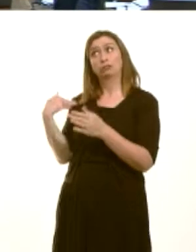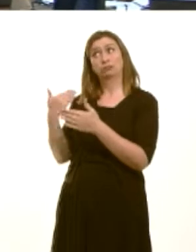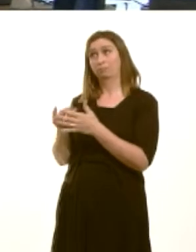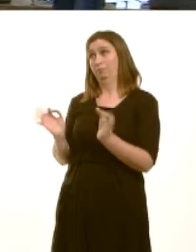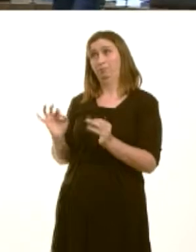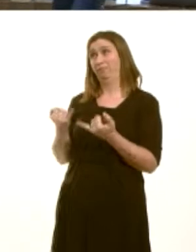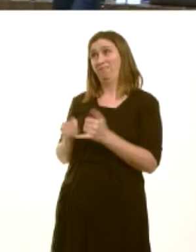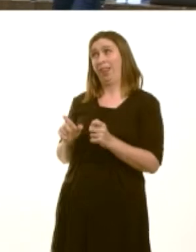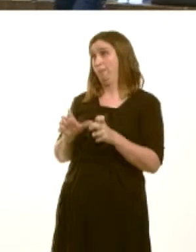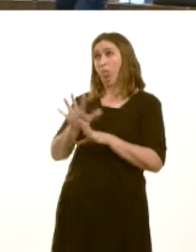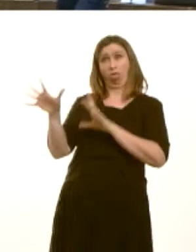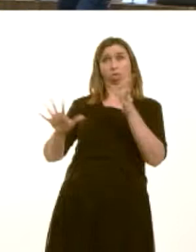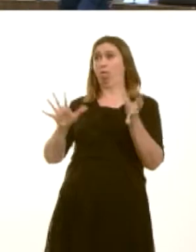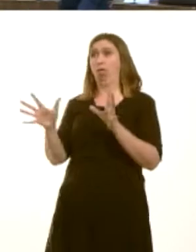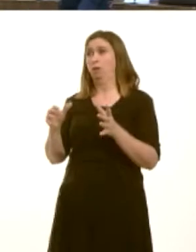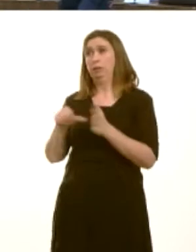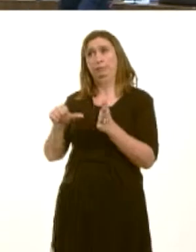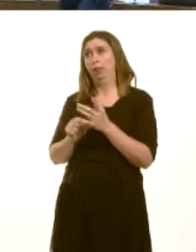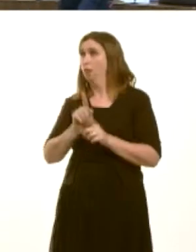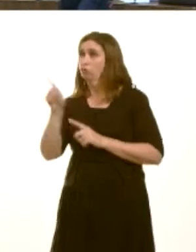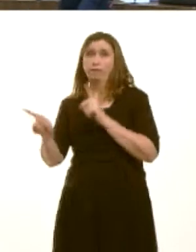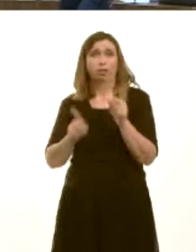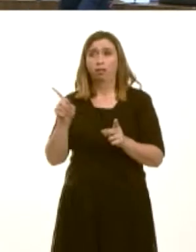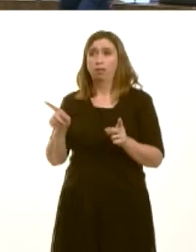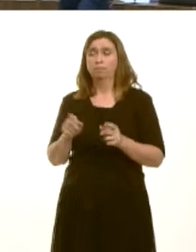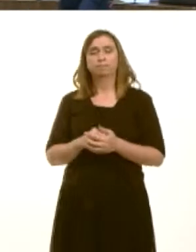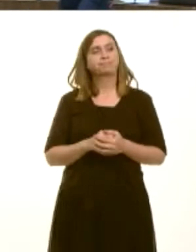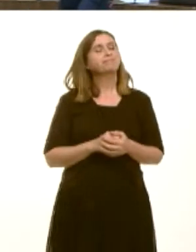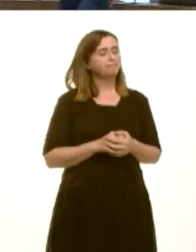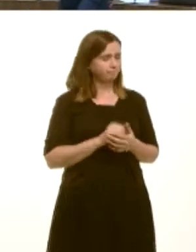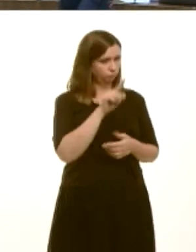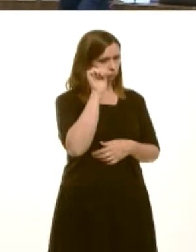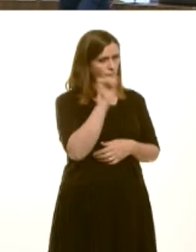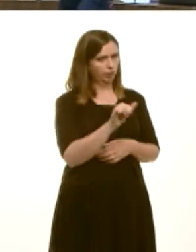‚ threnau, wel, na, roedd hynny wedi cael ei wneud gan Lywodraeth Llafur, ond, beth